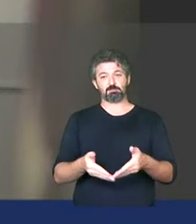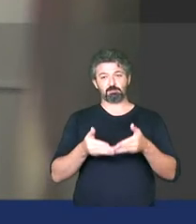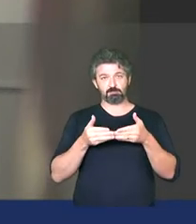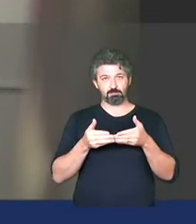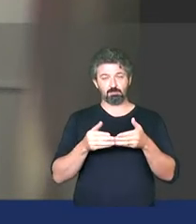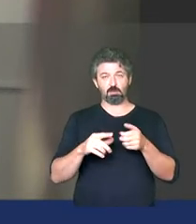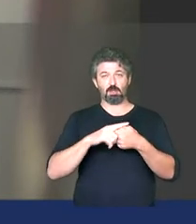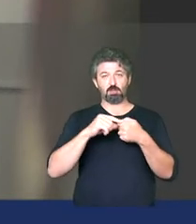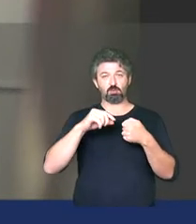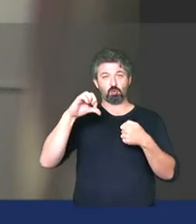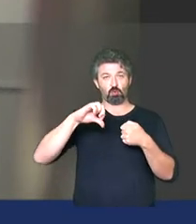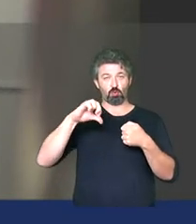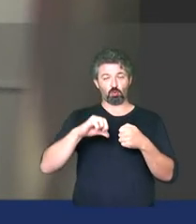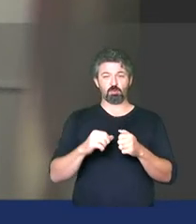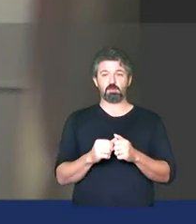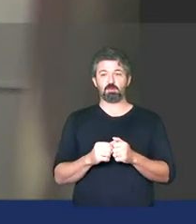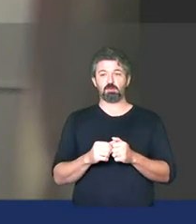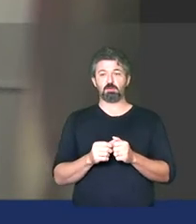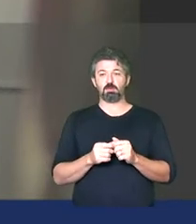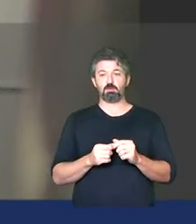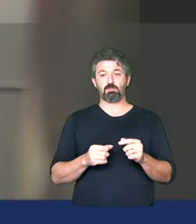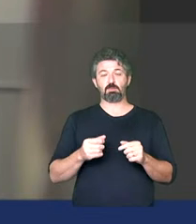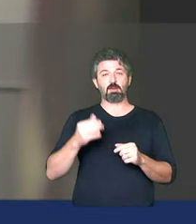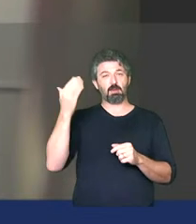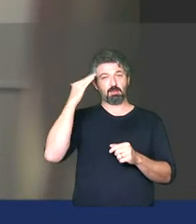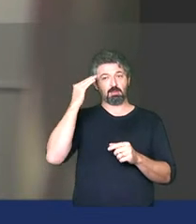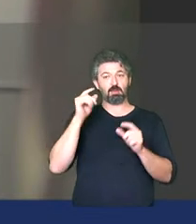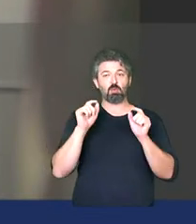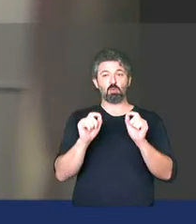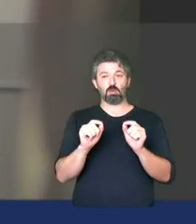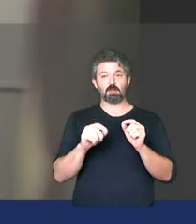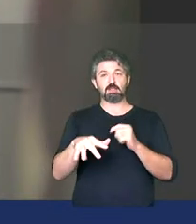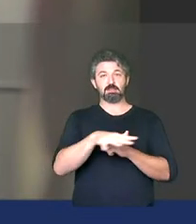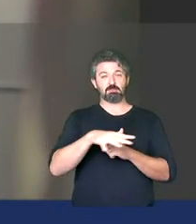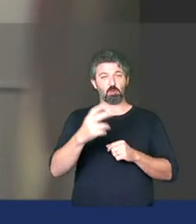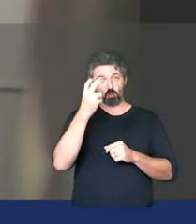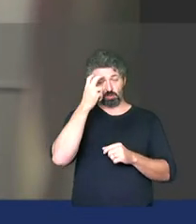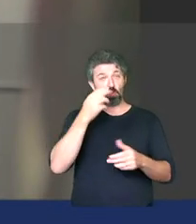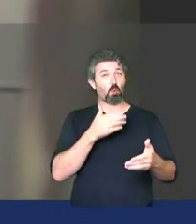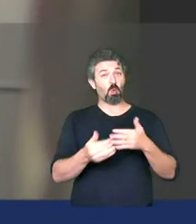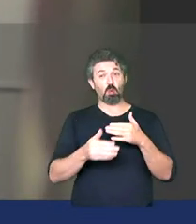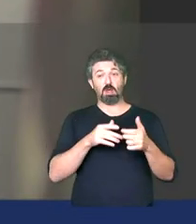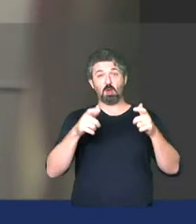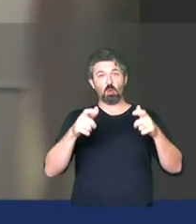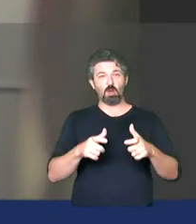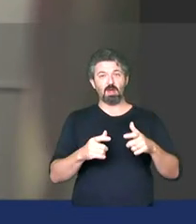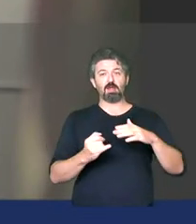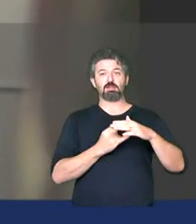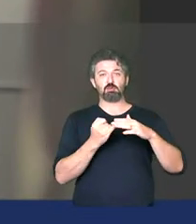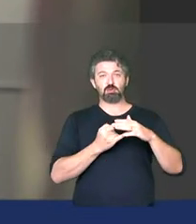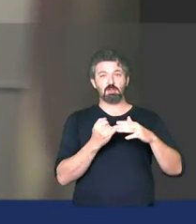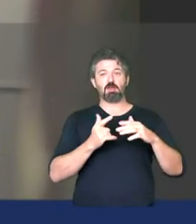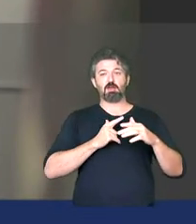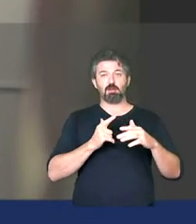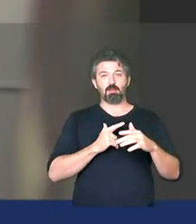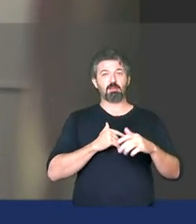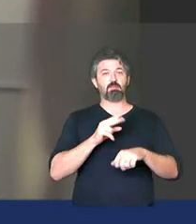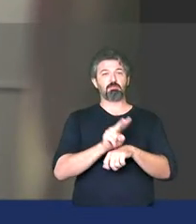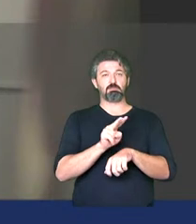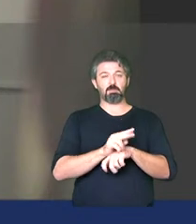INCISO. QUE EU PEÇO VÊNIA PARA CITAR O ARTIGO 9. COMPREENDE COM ESPAÇOS CULTURAIS TODOS AQUELES ORGANIZADOS E MANTIDOS POR